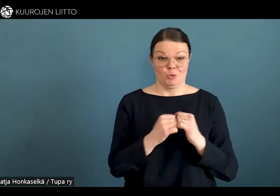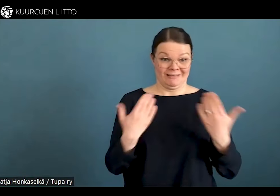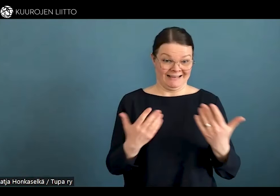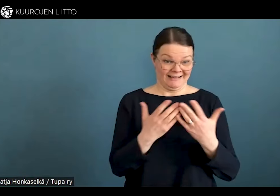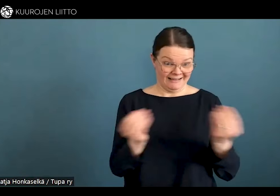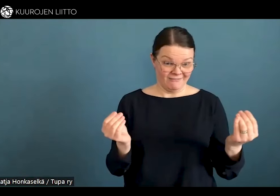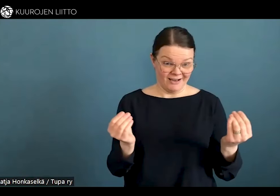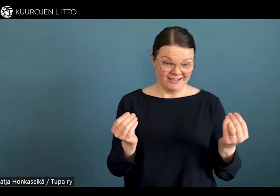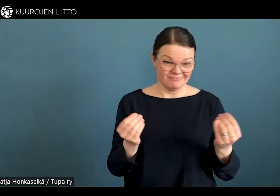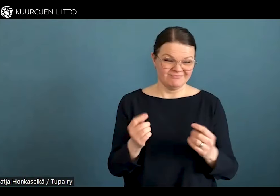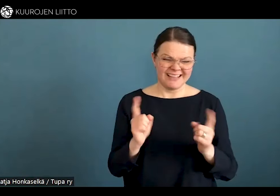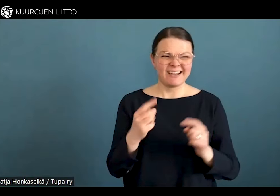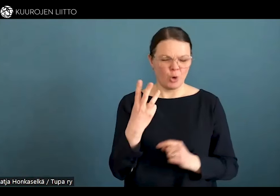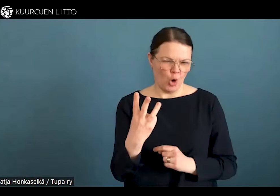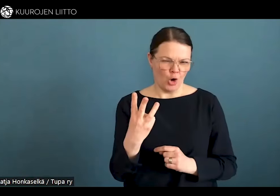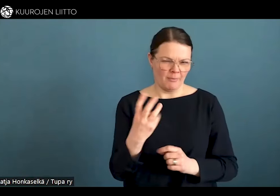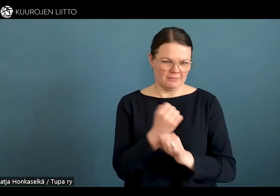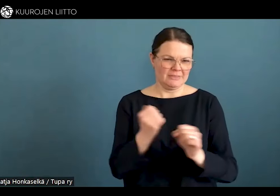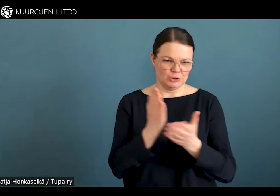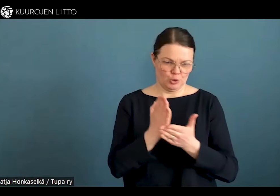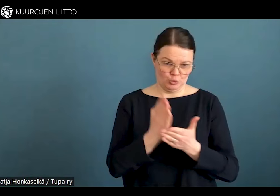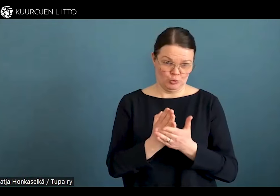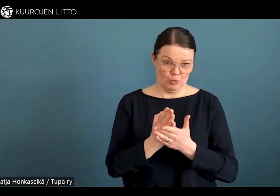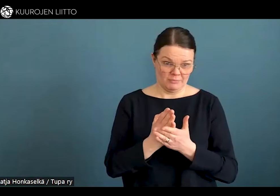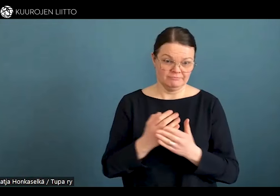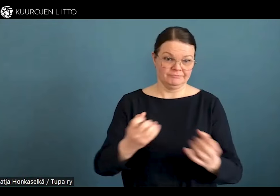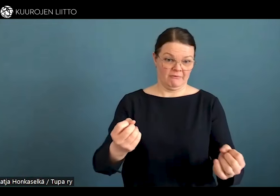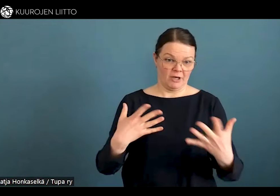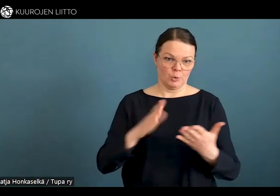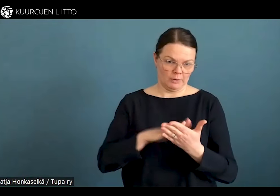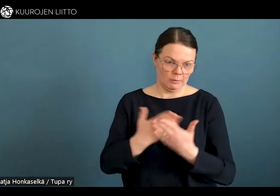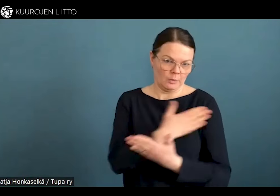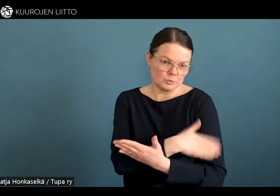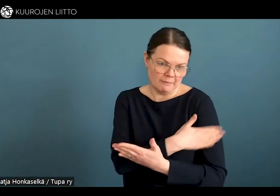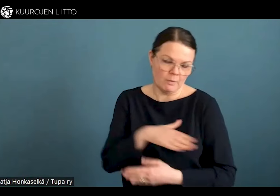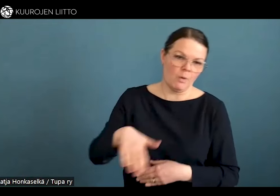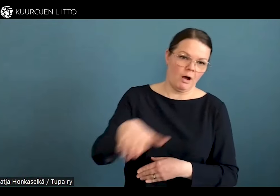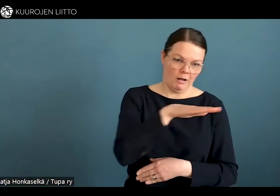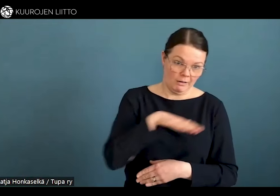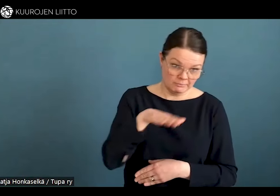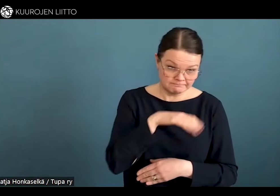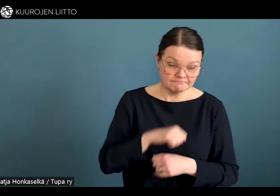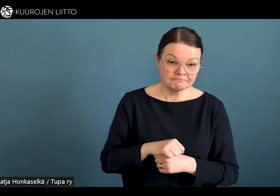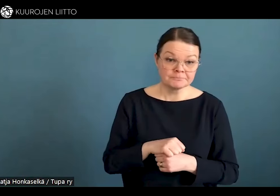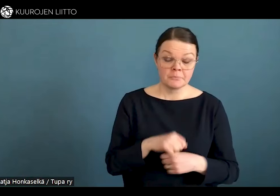mutta kuluvan kevään aikana on tapahtunut kolme isompaa asiaa, - jotka ovat vaikuttaneet tulkkauspalvelualaan.